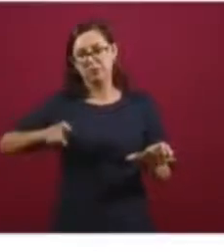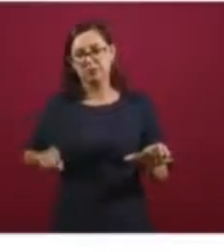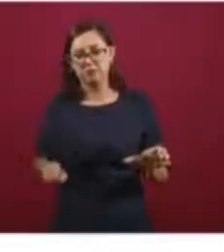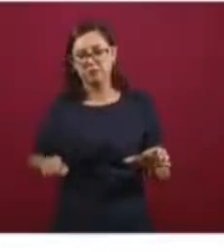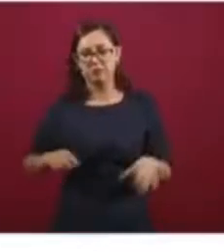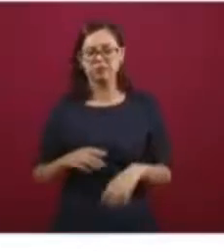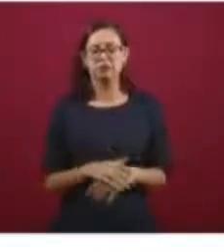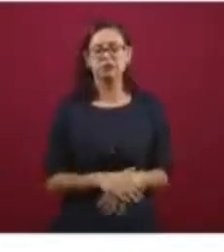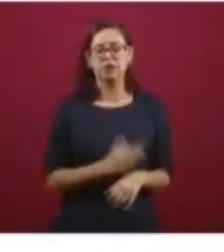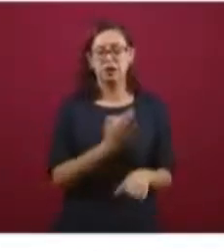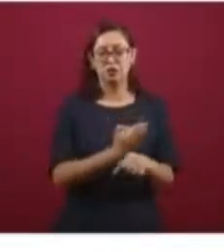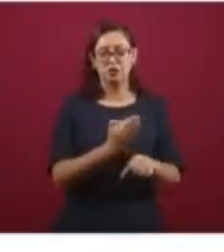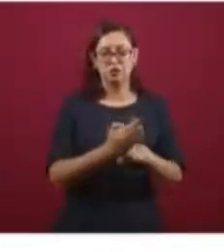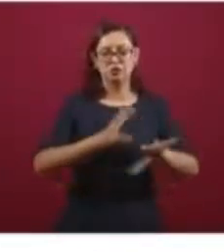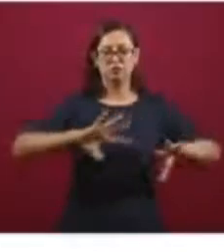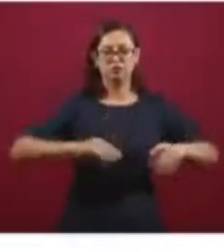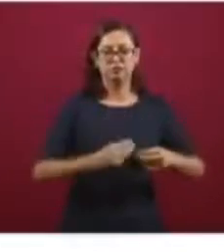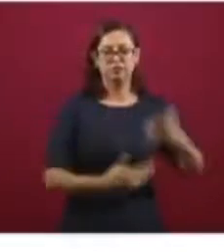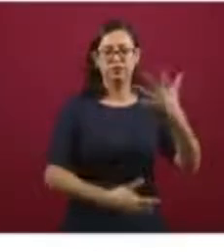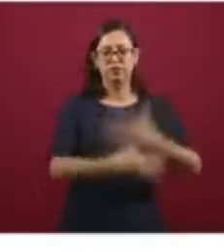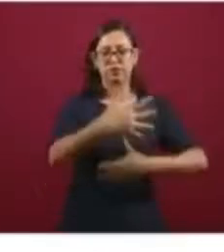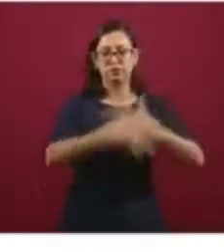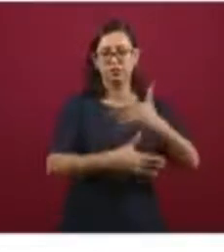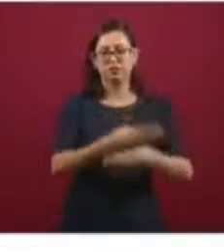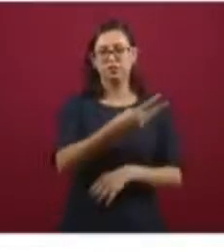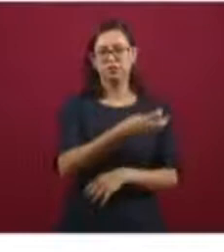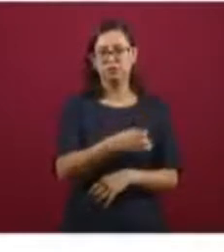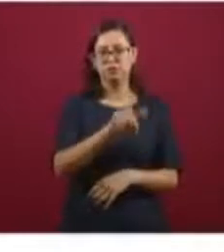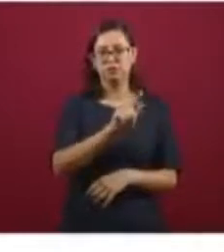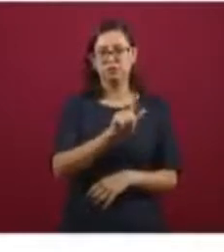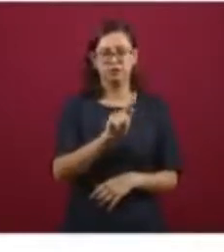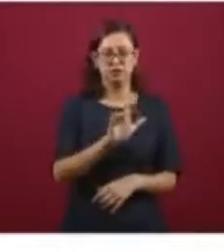de 15 mil 375 elementos.